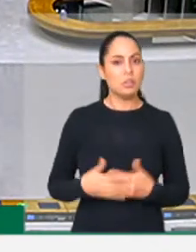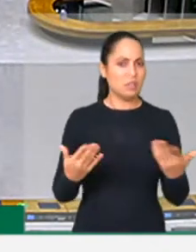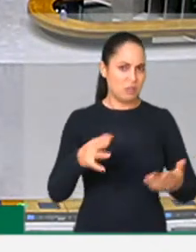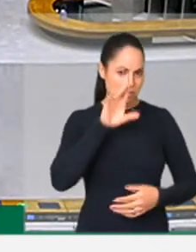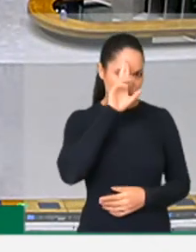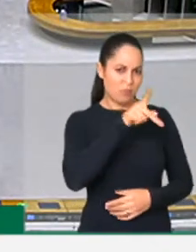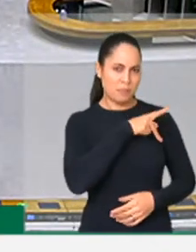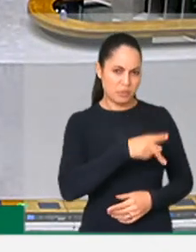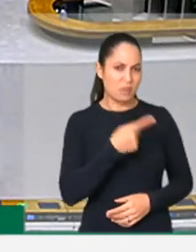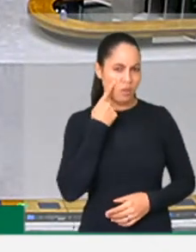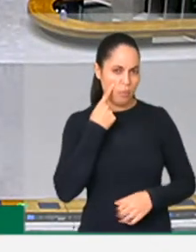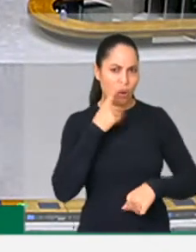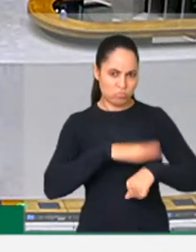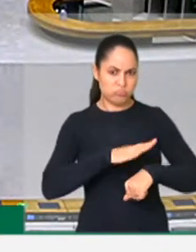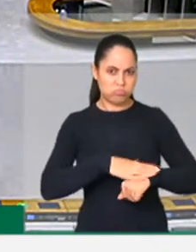ESSE DINHEIRO É UM DINHEIRO INFLADO... MUITO MEADO MIRA